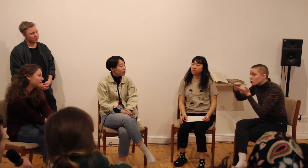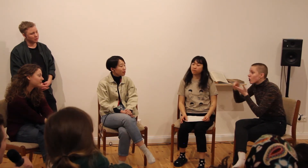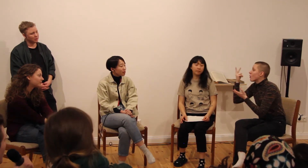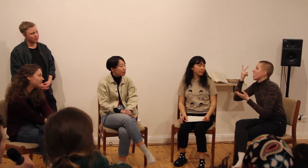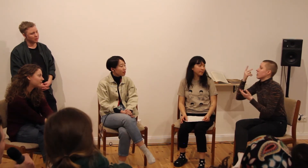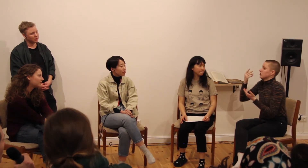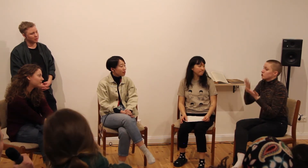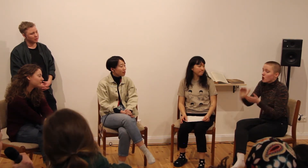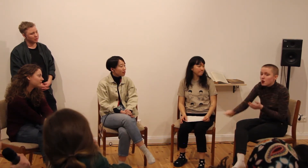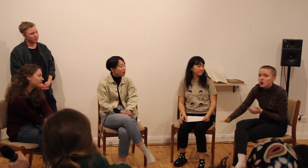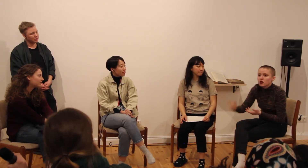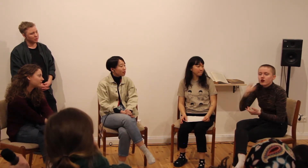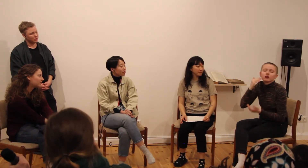dass ihr CODA seid.